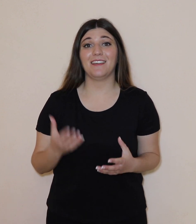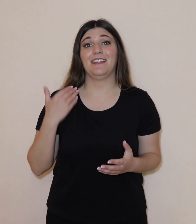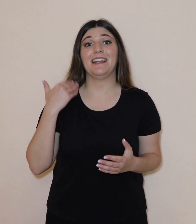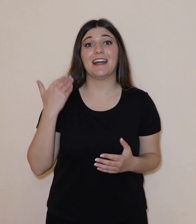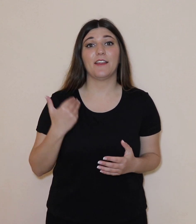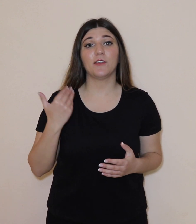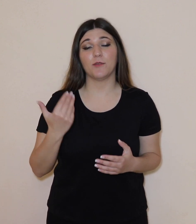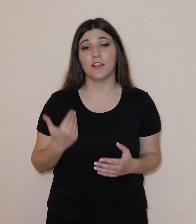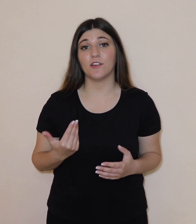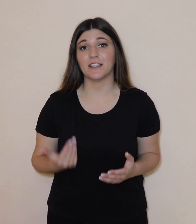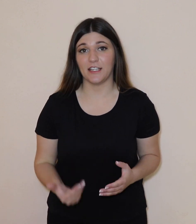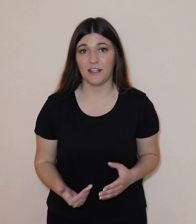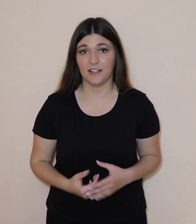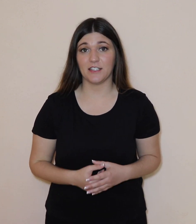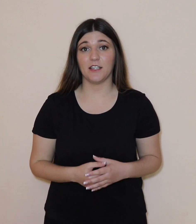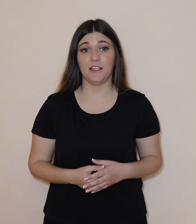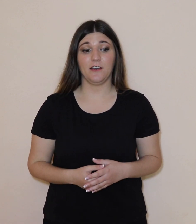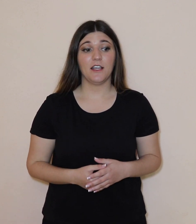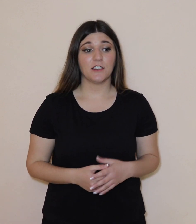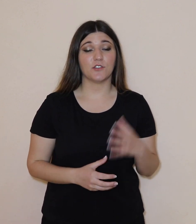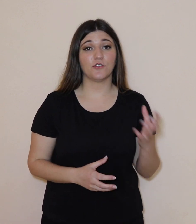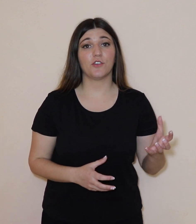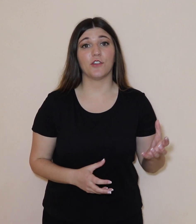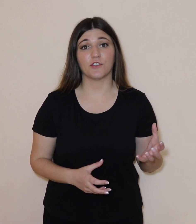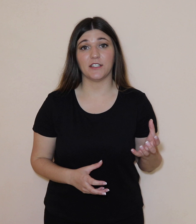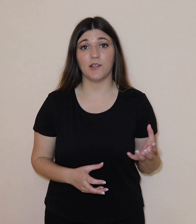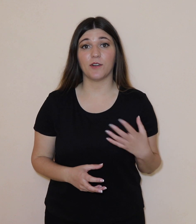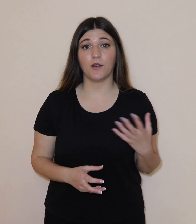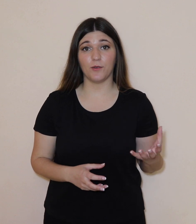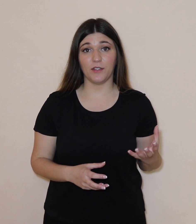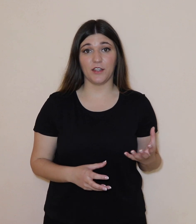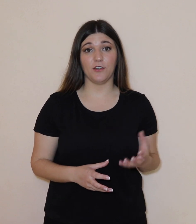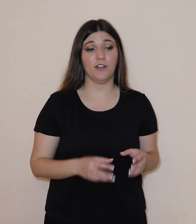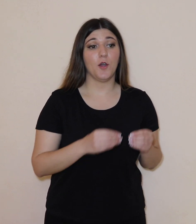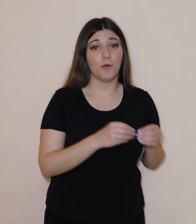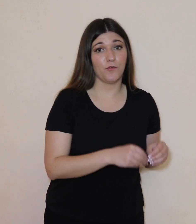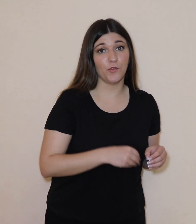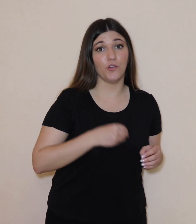el grado de audición que tengan; es decir si son sordos que tienen un grado de audición profundo